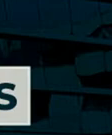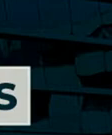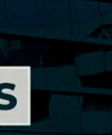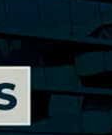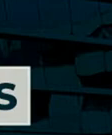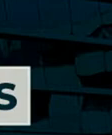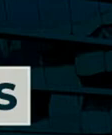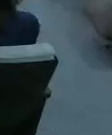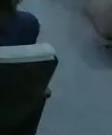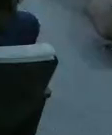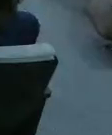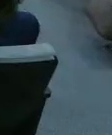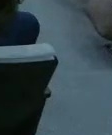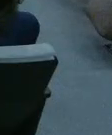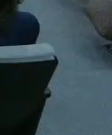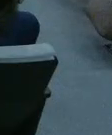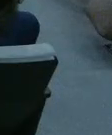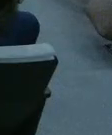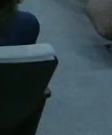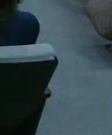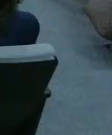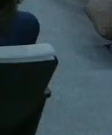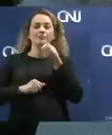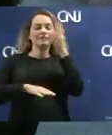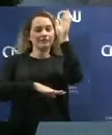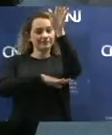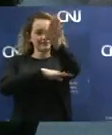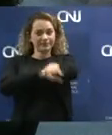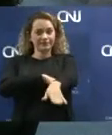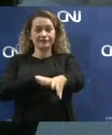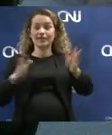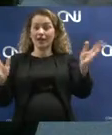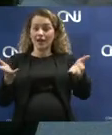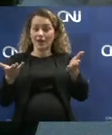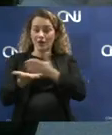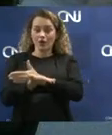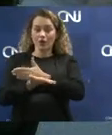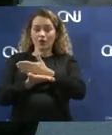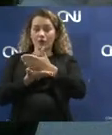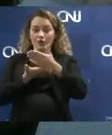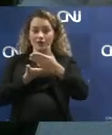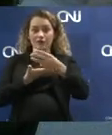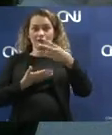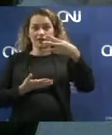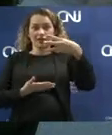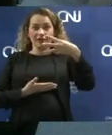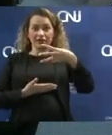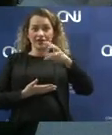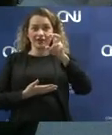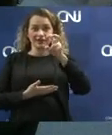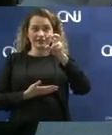Senhoras e senhores, boa tarde. Previamente ao início da 352ª Sessão Ordinária do CNJ,